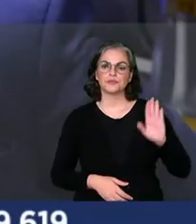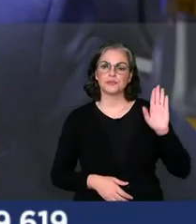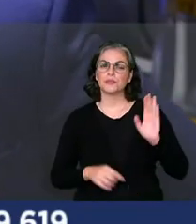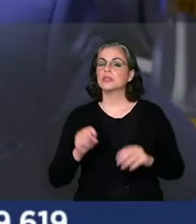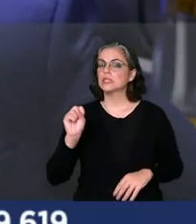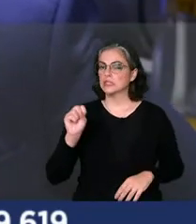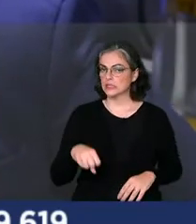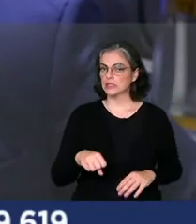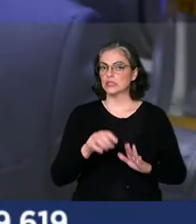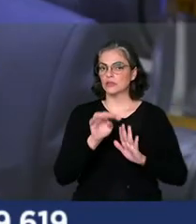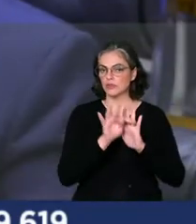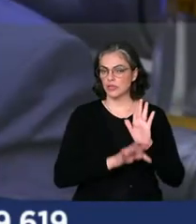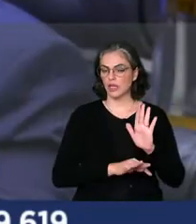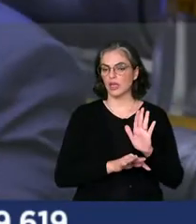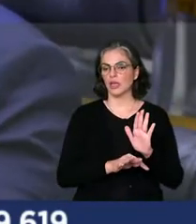SIM PELA MANUTENÇÃO DO